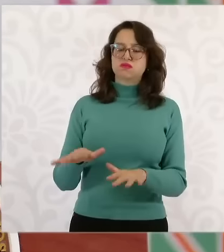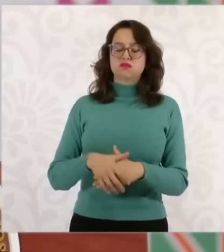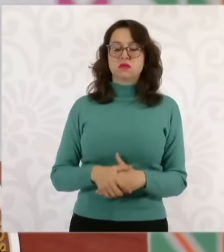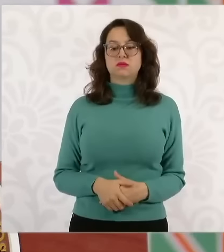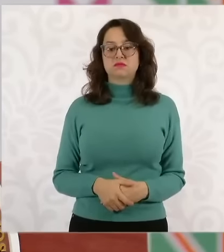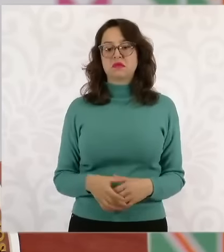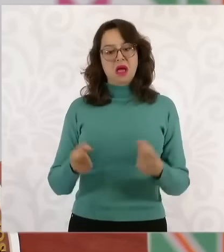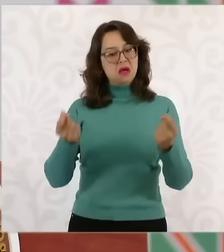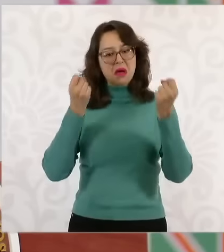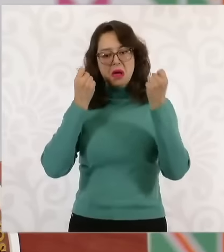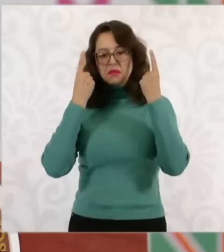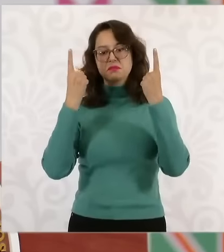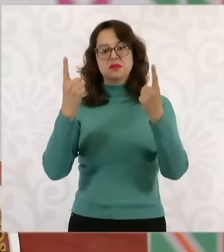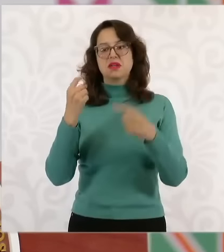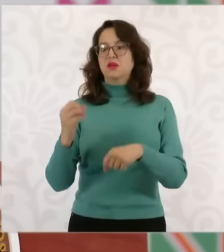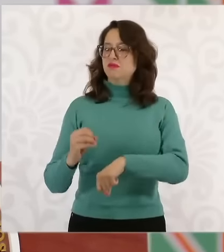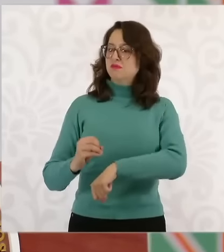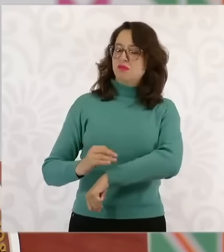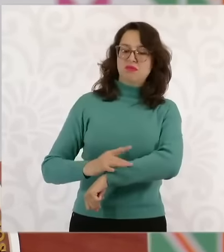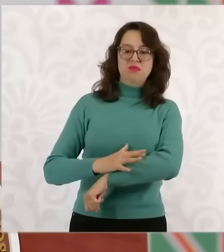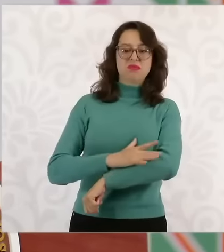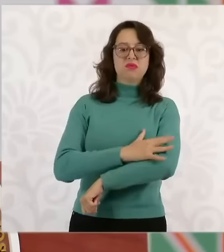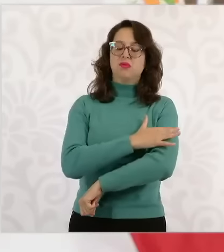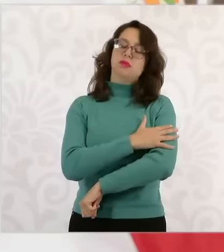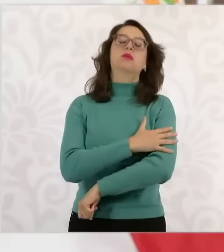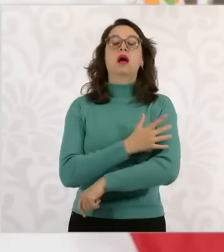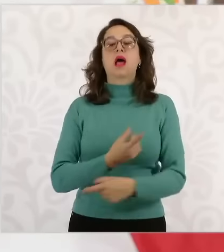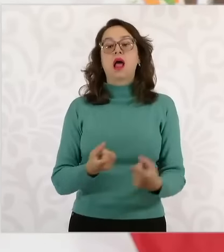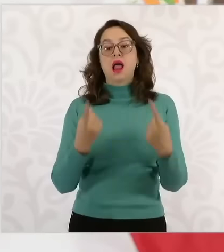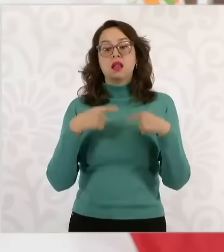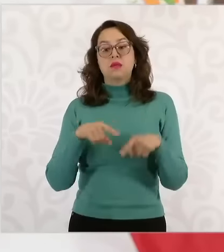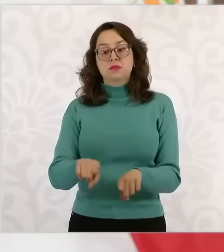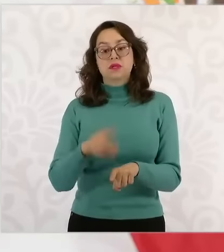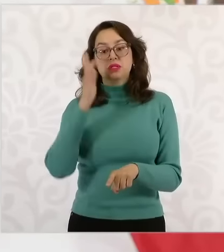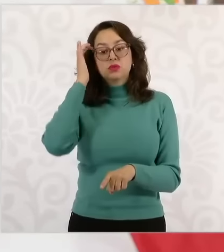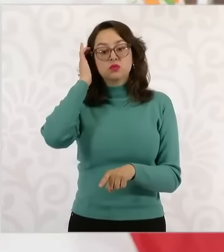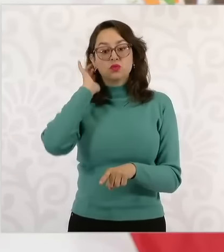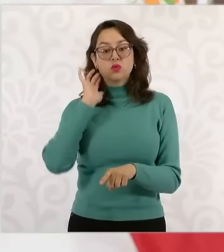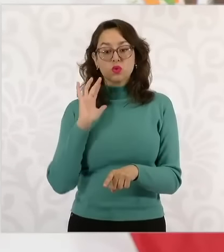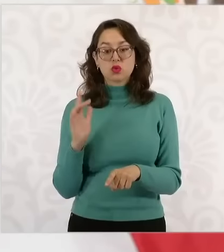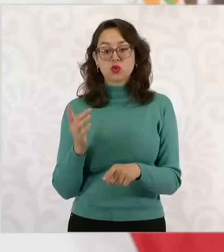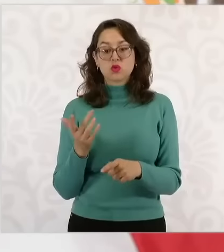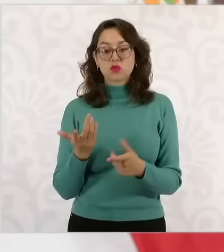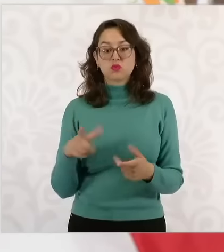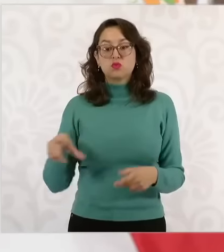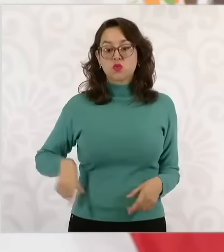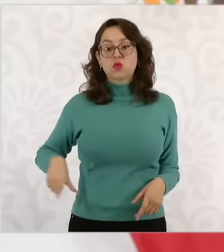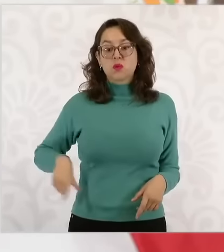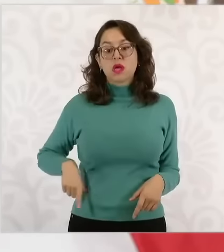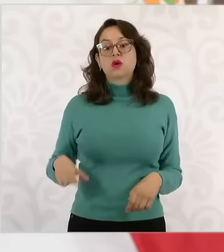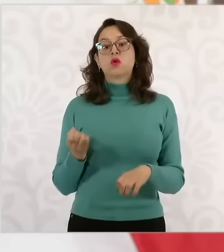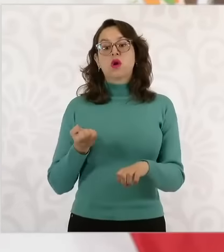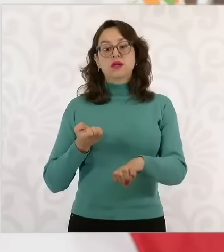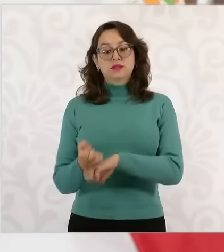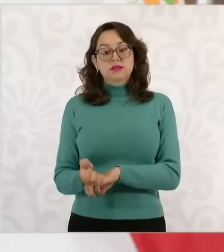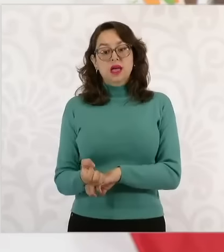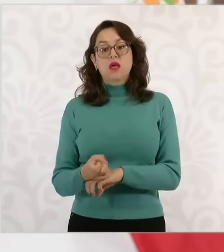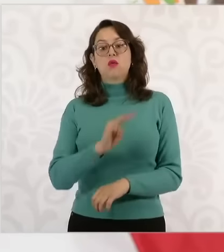emotivo y al mismo tiempo pues el trabajo que realiza los gobiernos estatales eh municipales en